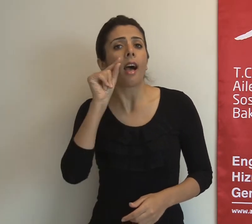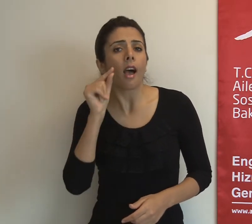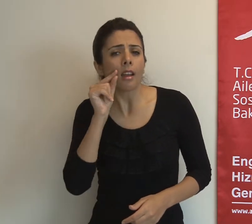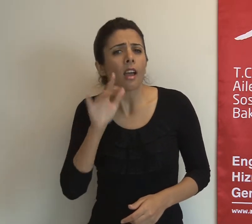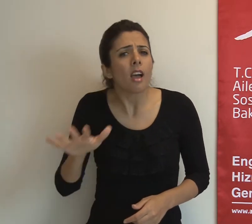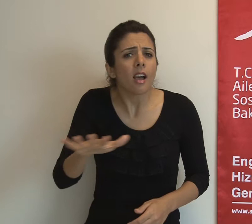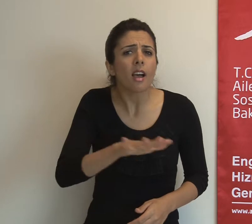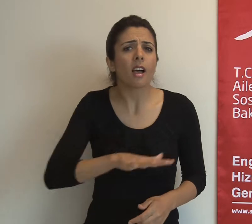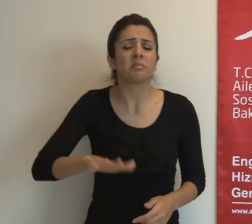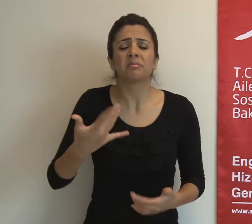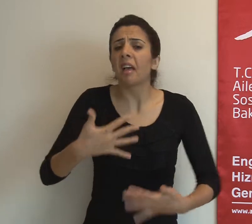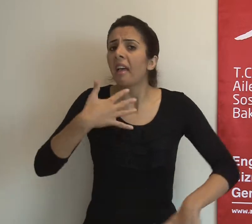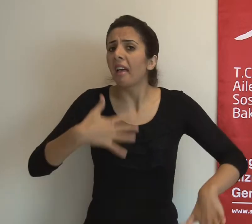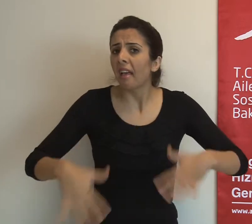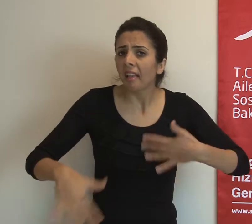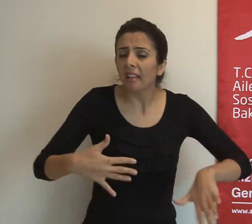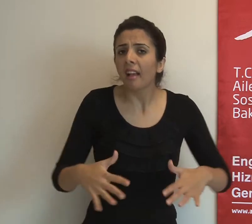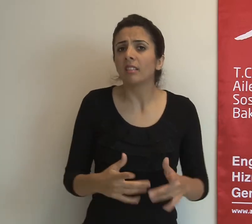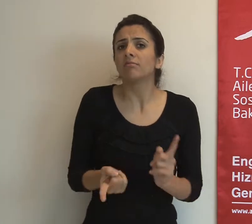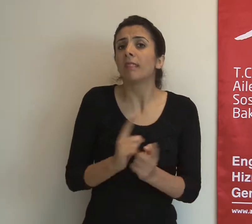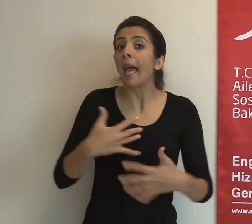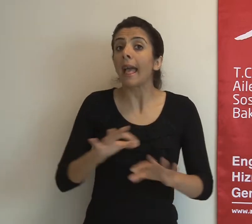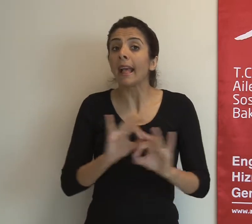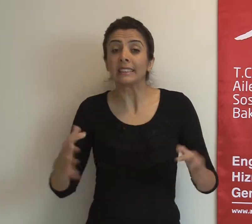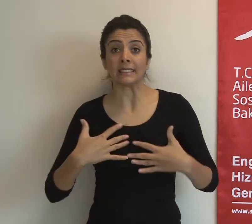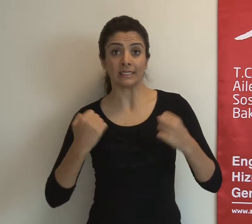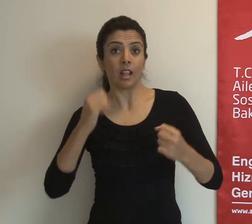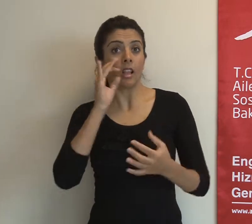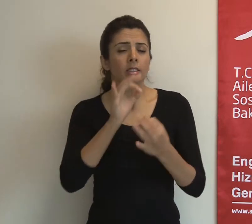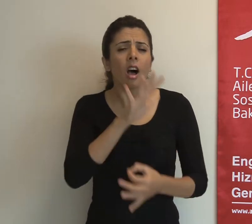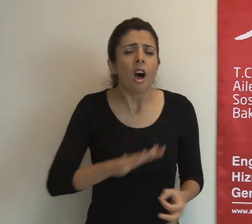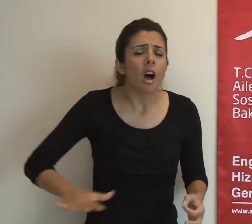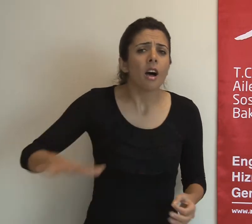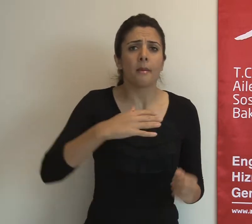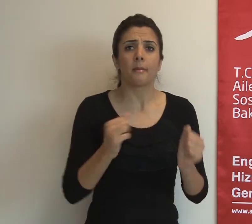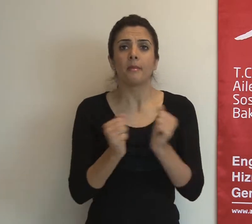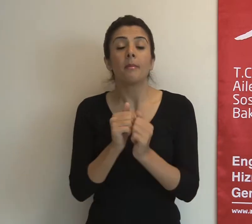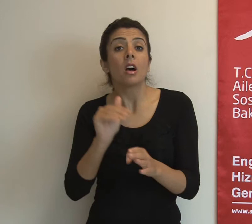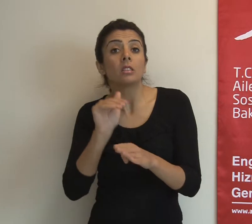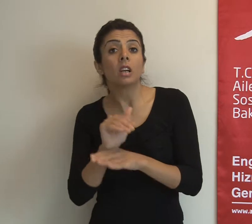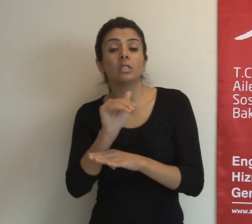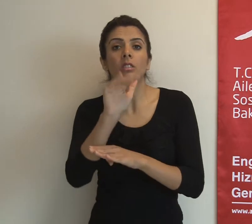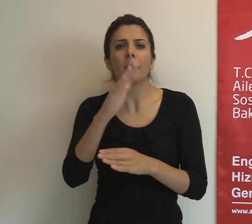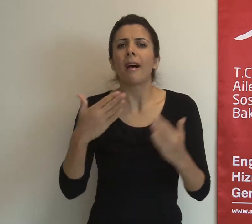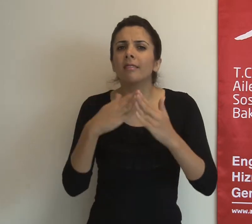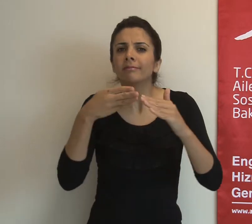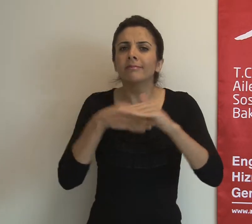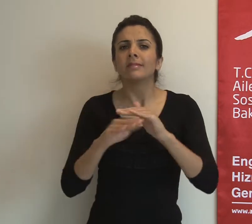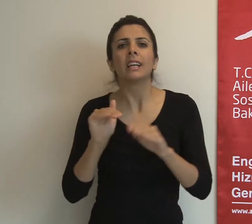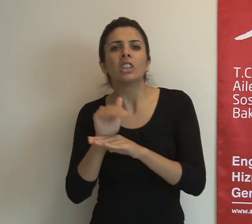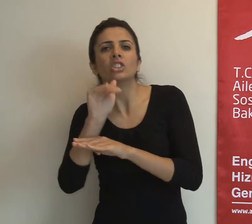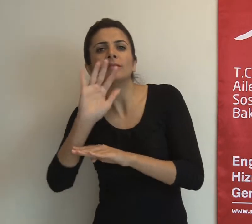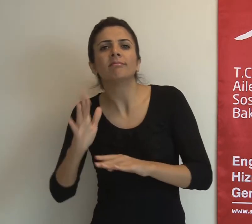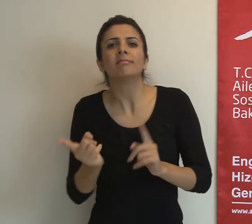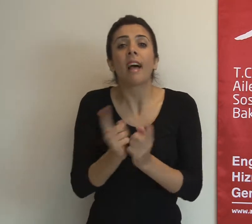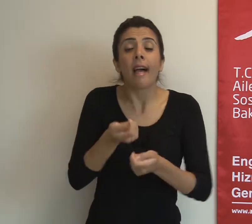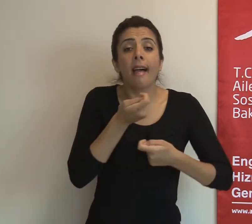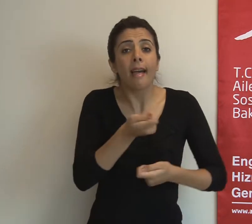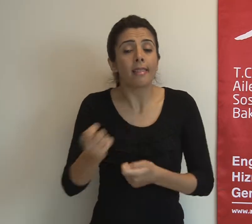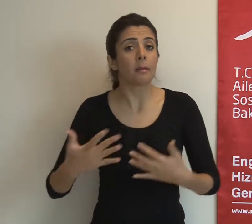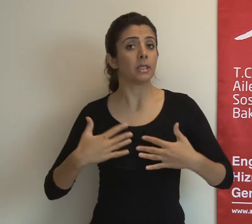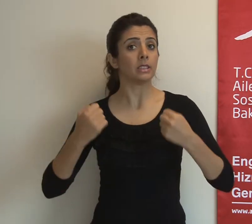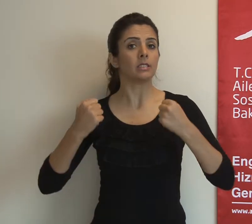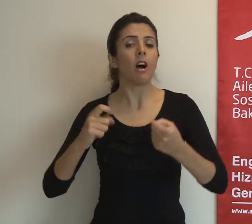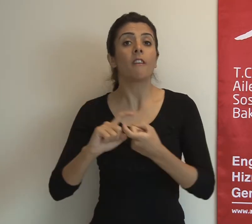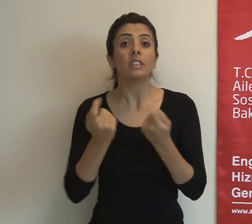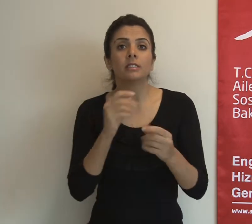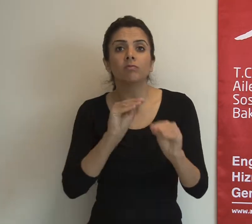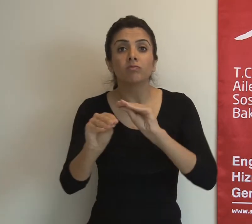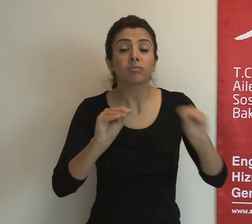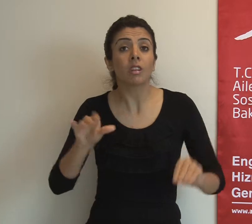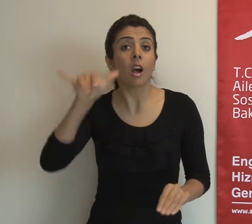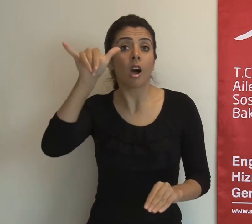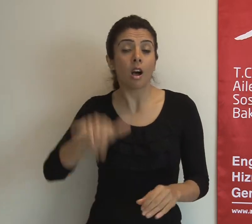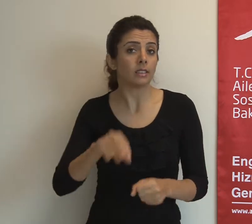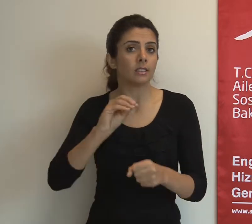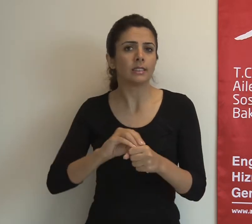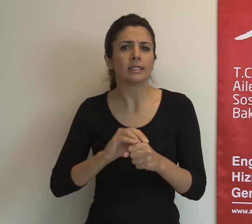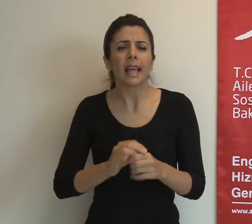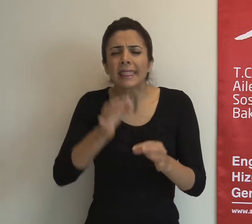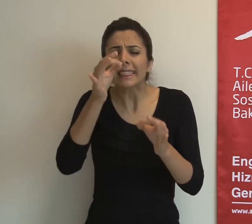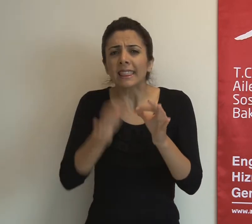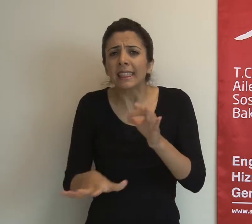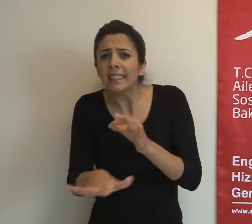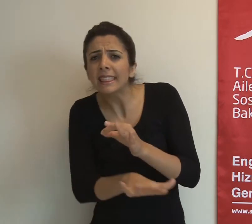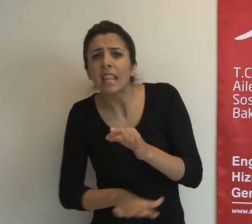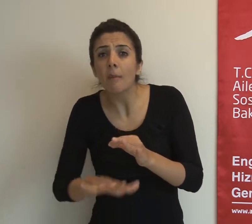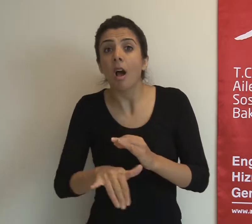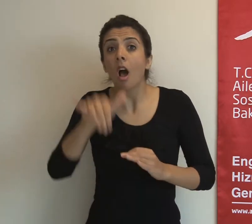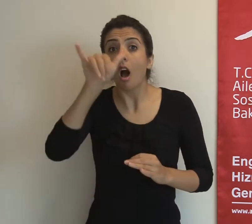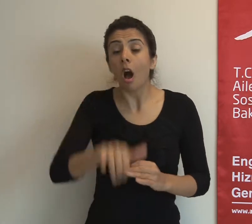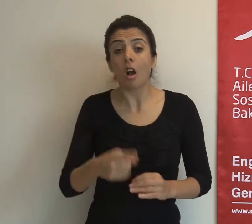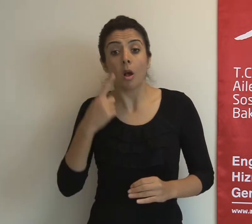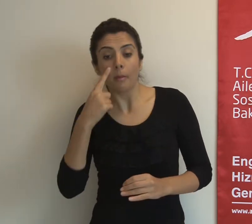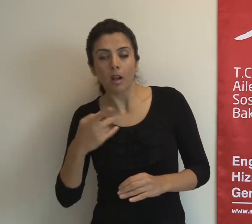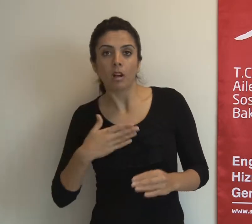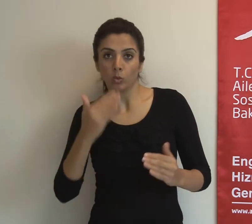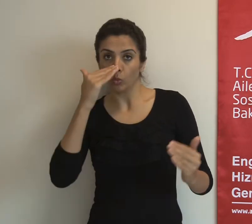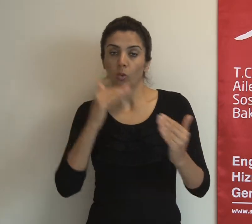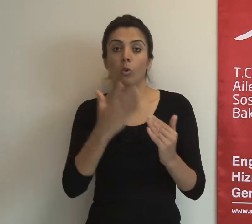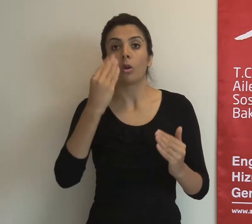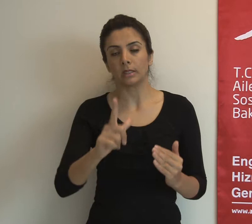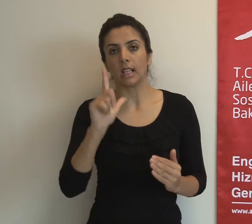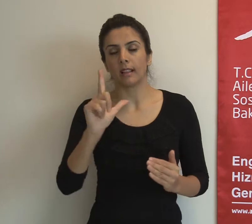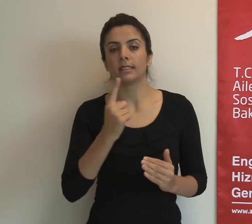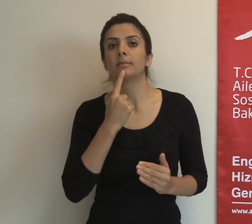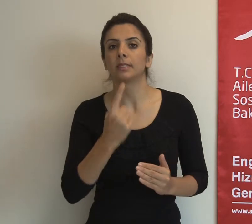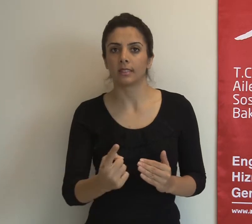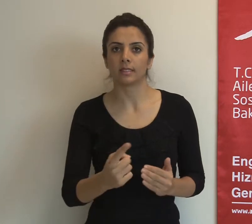erkeğiyle engellisiyle engelsiziyle herkesin yaşam, barınma, eğitim, sağlık ve istihdam haklarını temel hak olarak gördüklerini bildirdi.